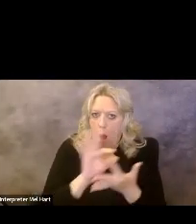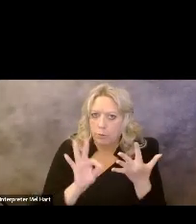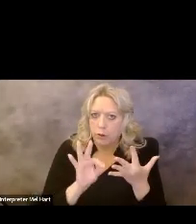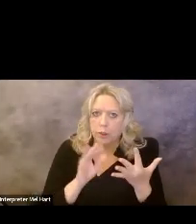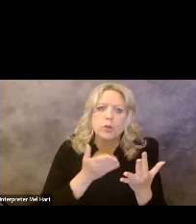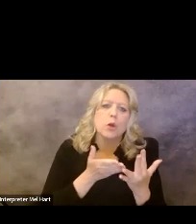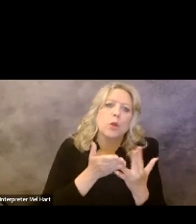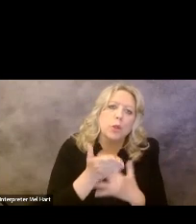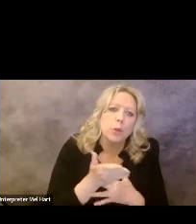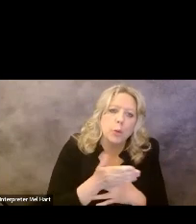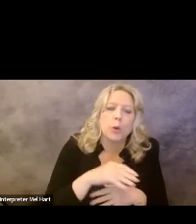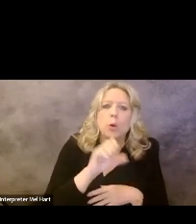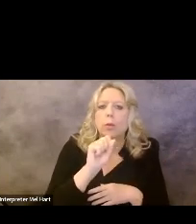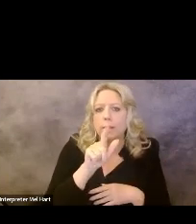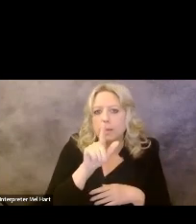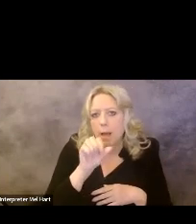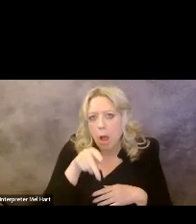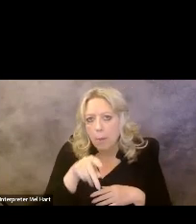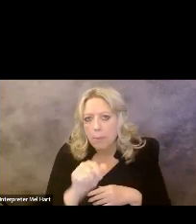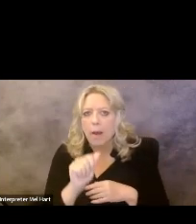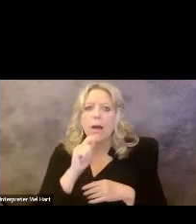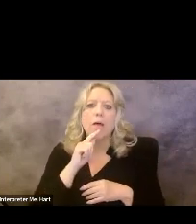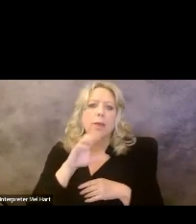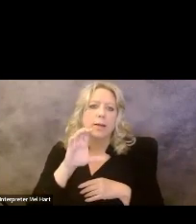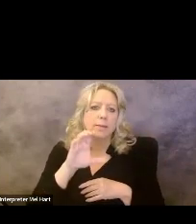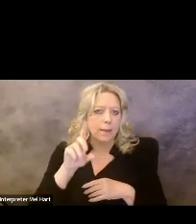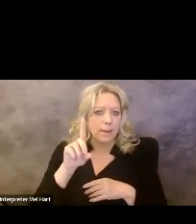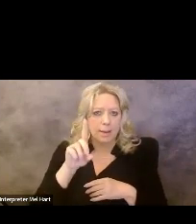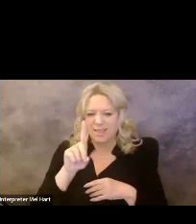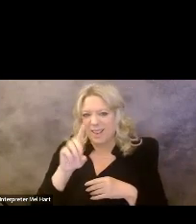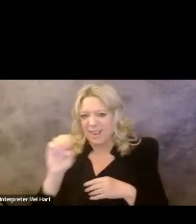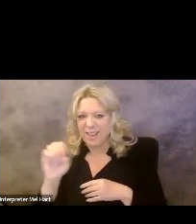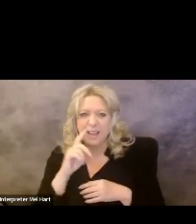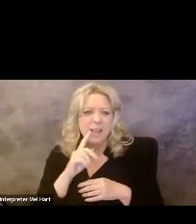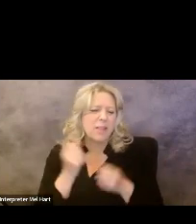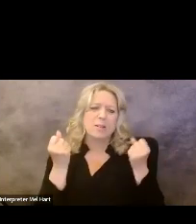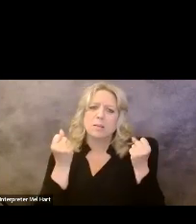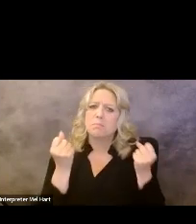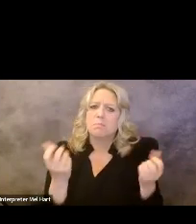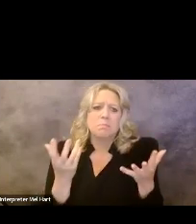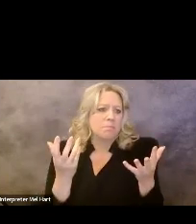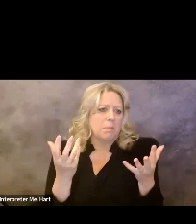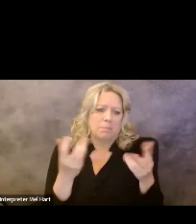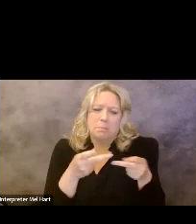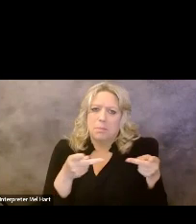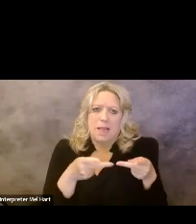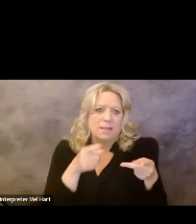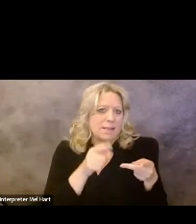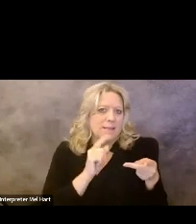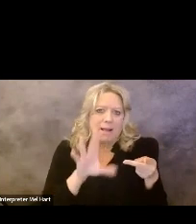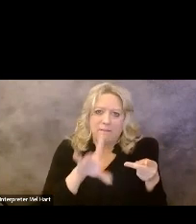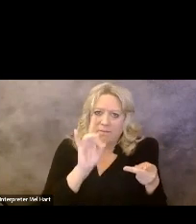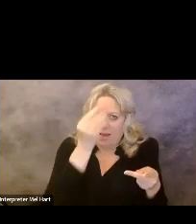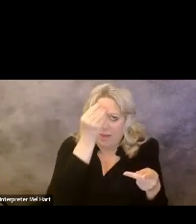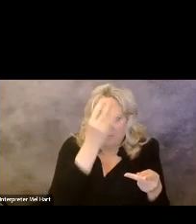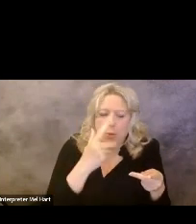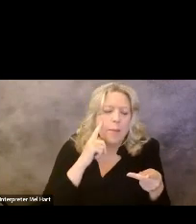información que dirigimos a las familias, pero también pueden buscarla en Google y está